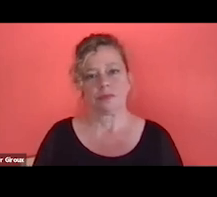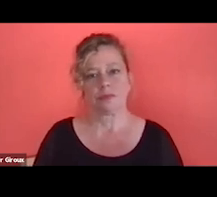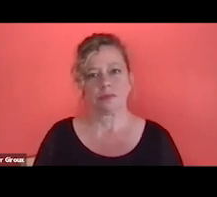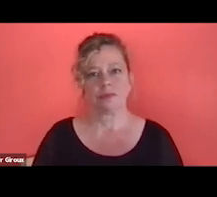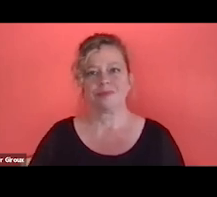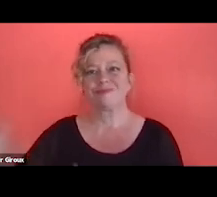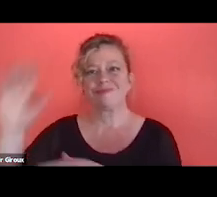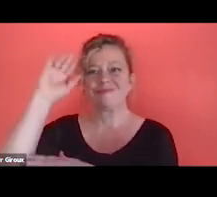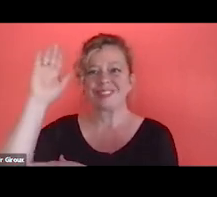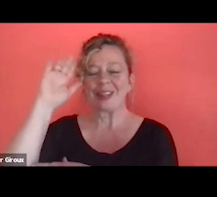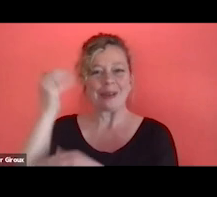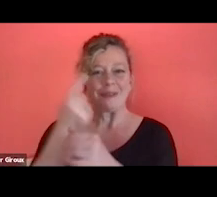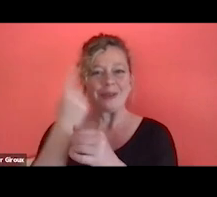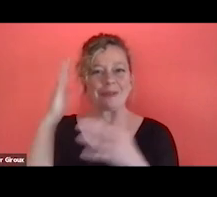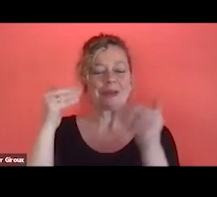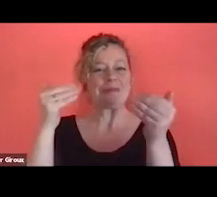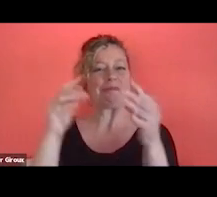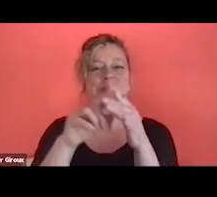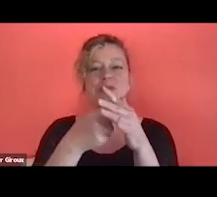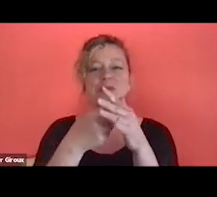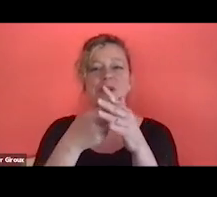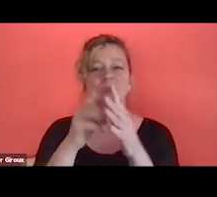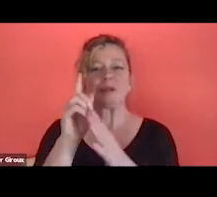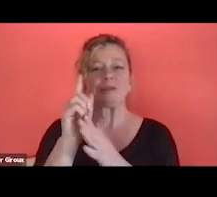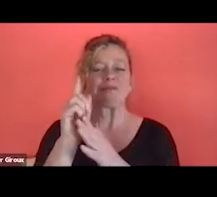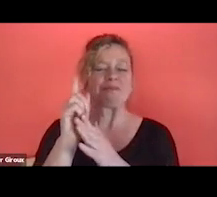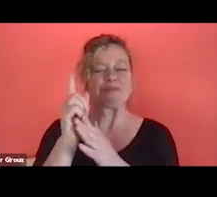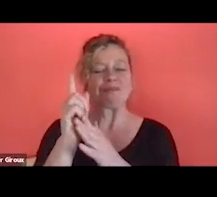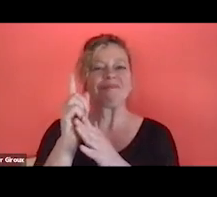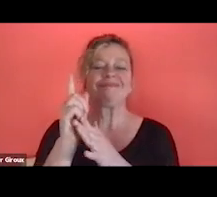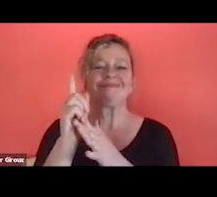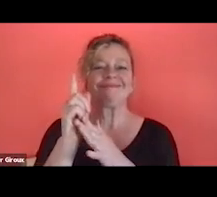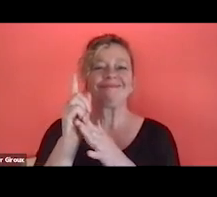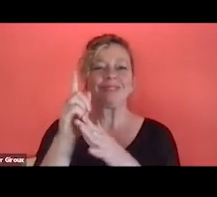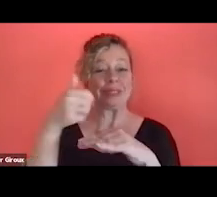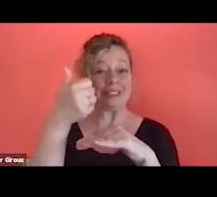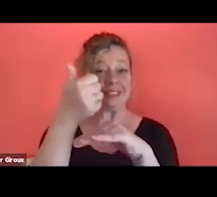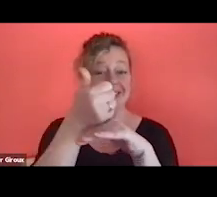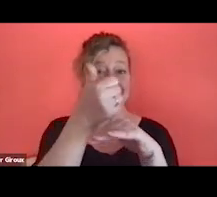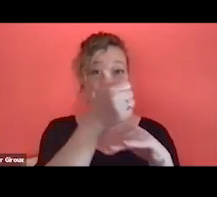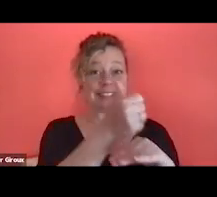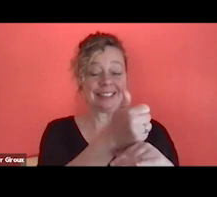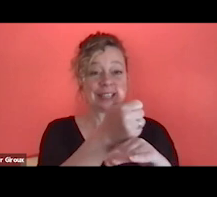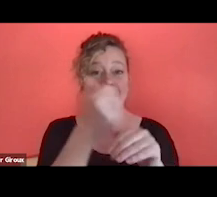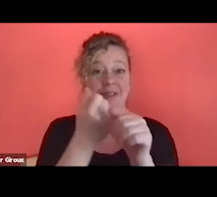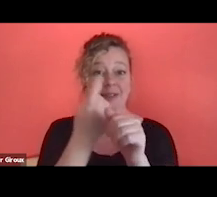Hola a todos. Comenzaremos en solo un segundo, mientras nos preparamos y les damos a todos solo unos minutos